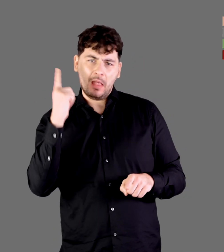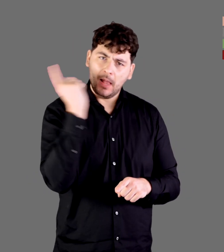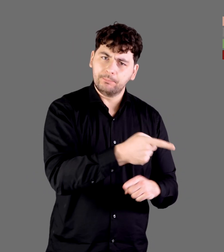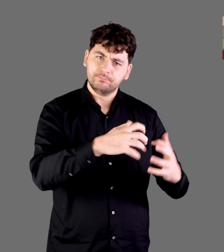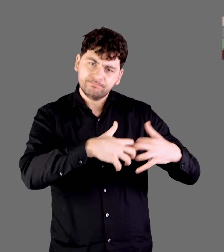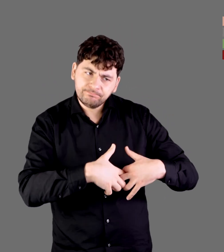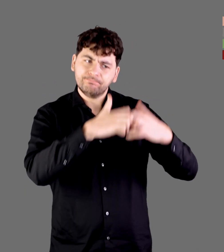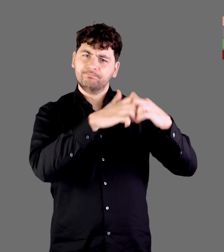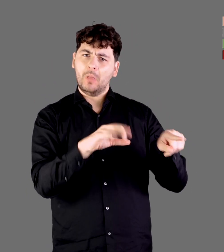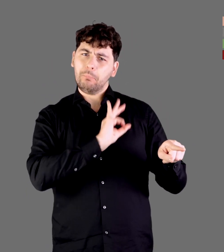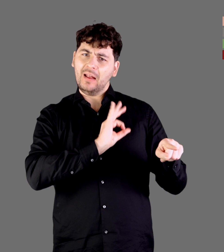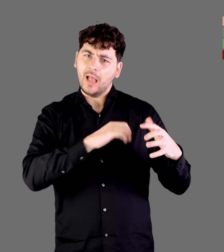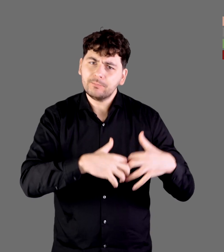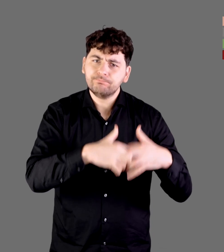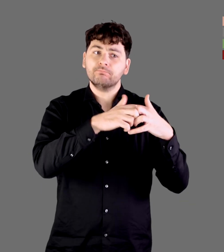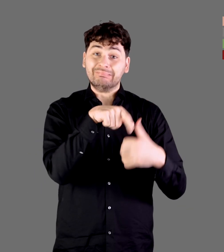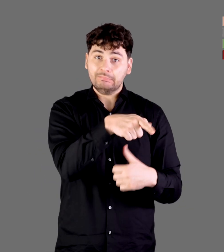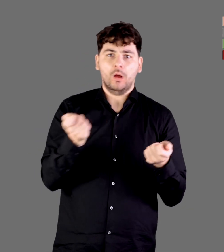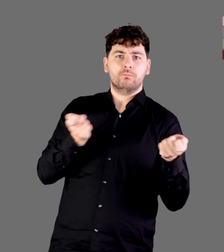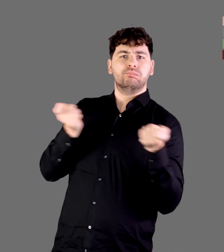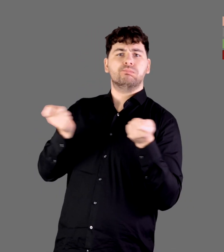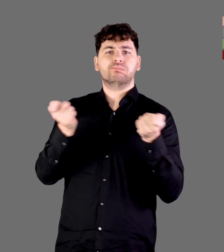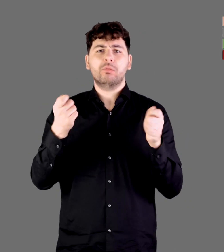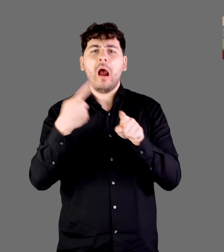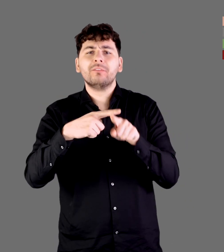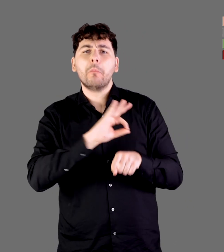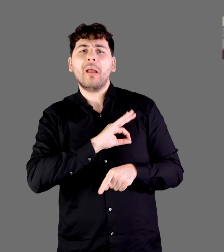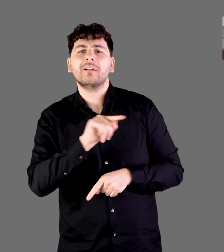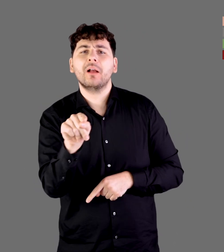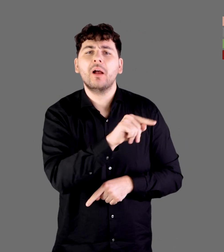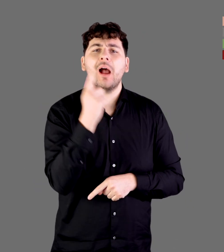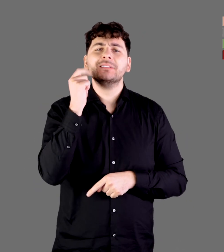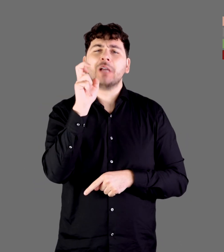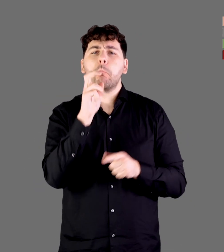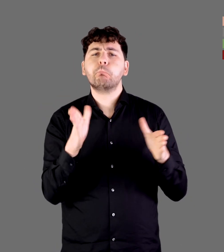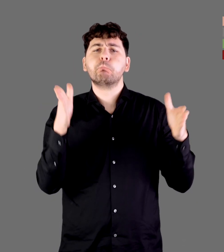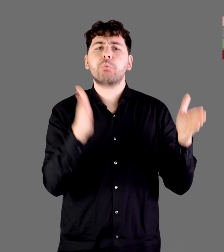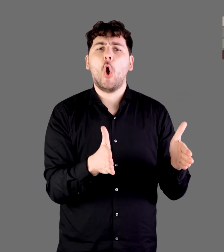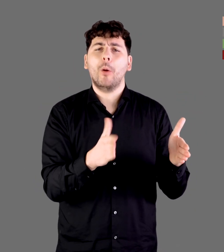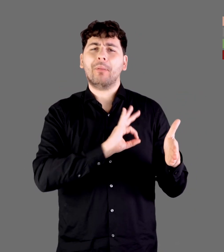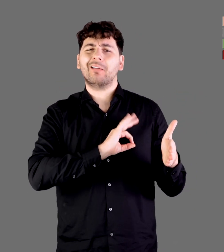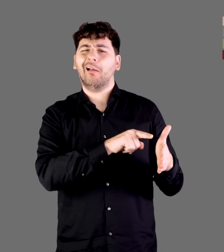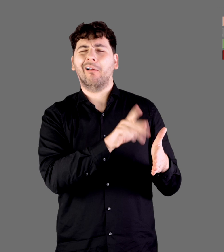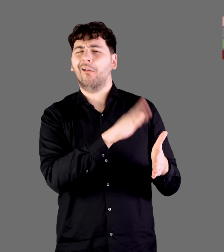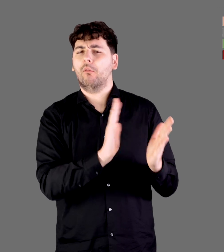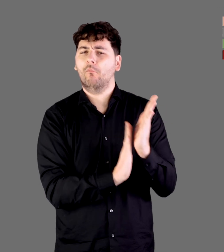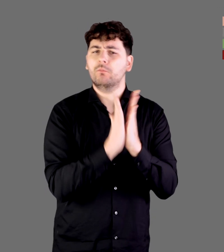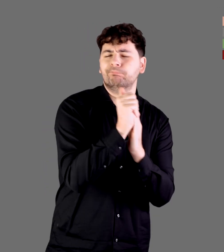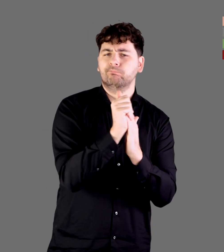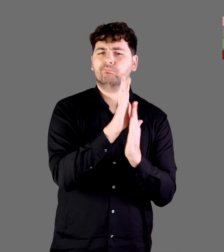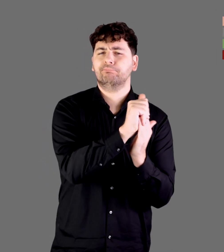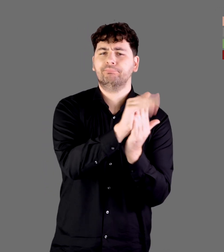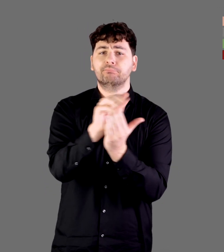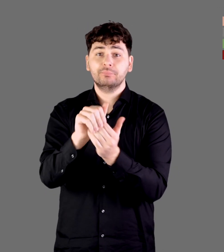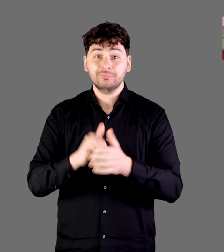die SED als staatstragende Partei, die die anderen, die sog. Blockparteien, dominierte.